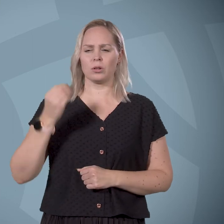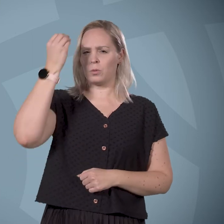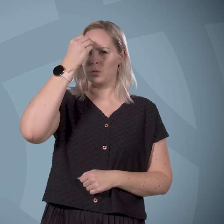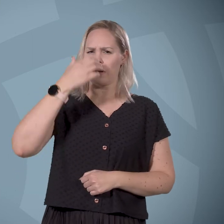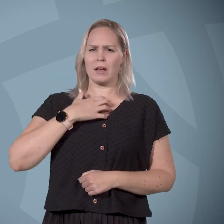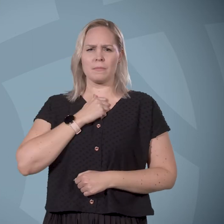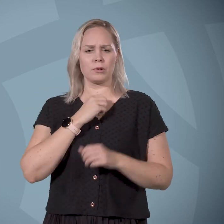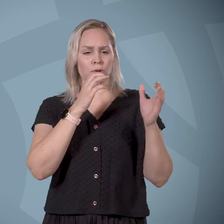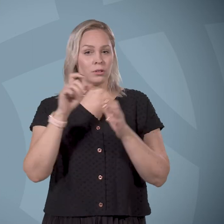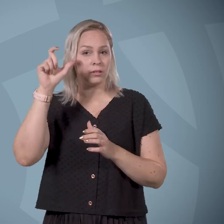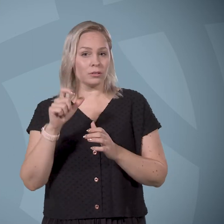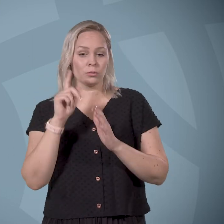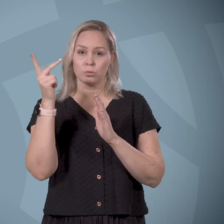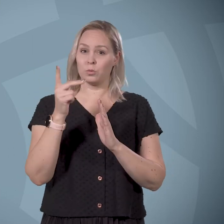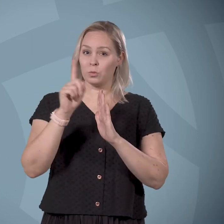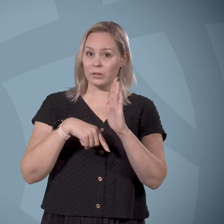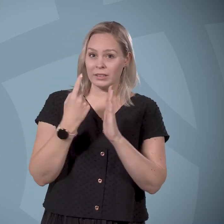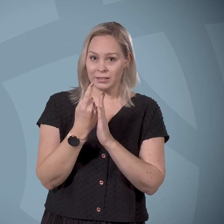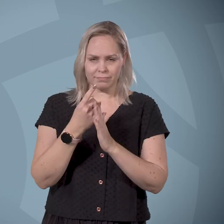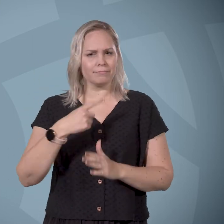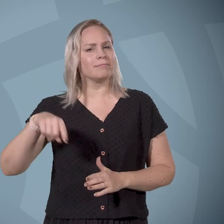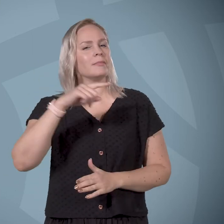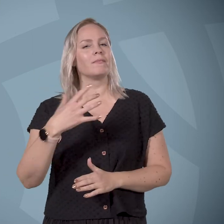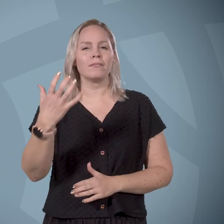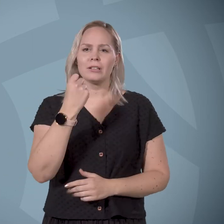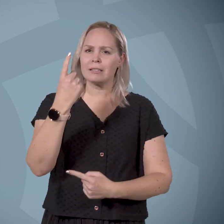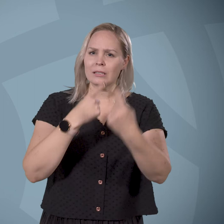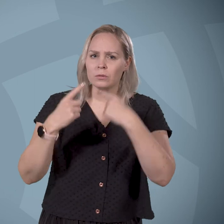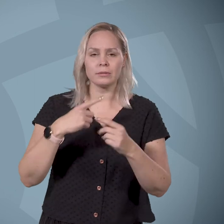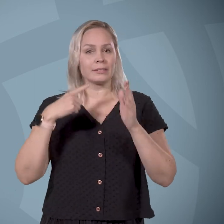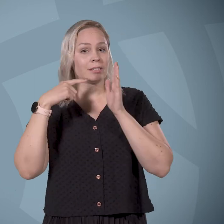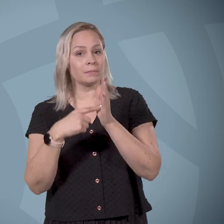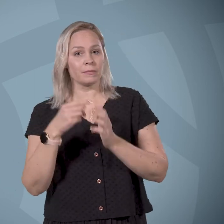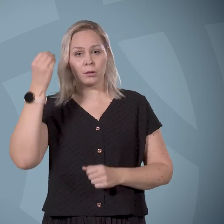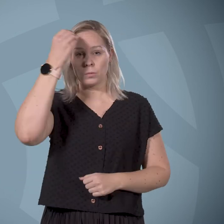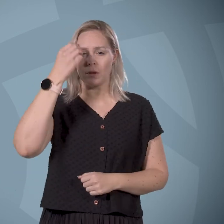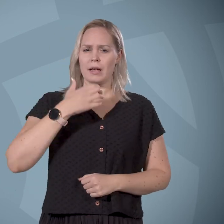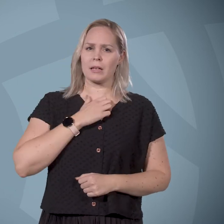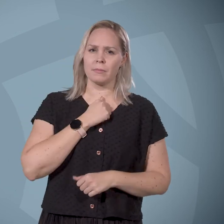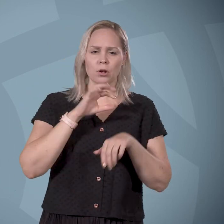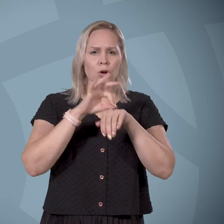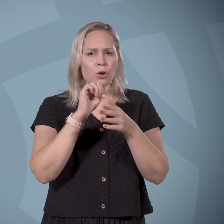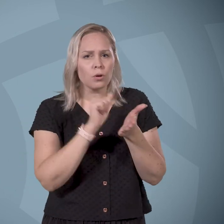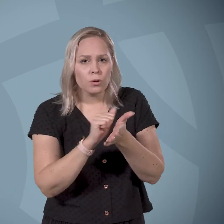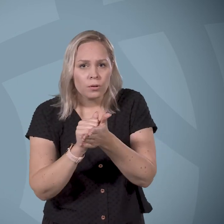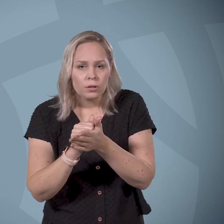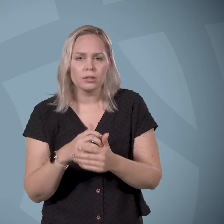Uniapneahoitajan kyselytunnilla voidaan keskustella esimerkiksi uniapnean oireista,